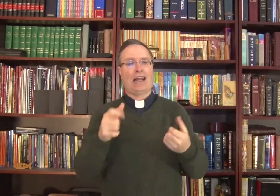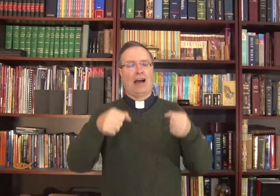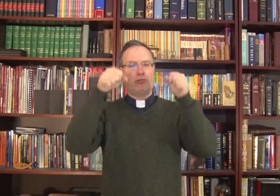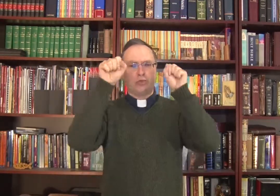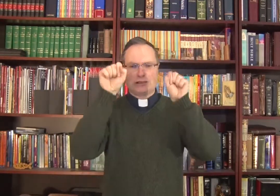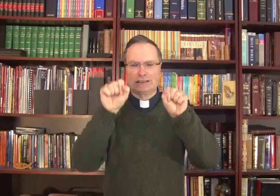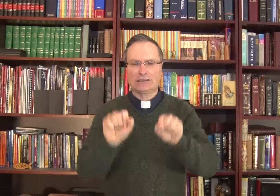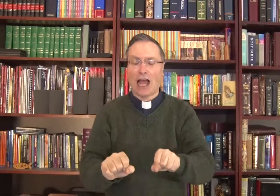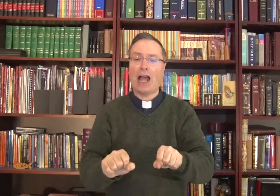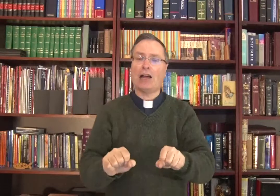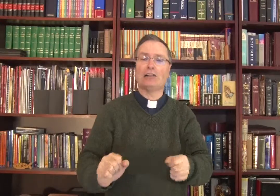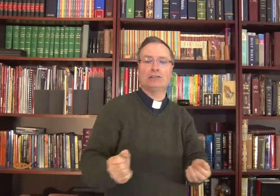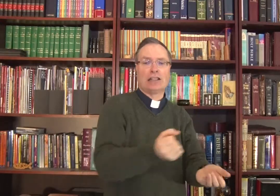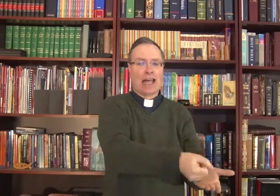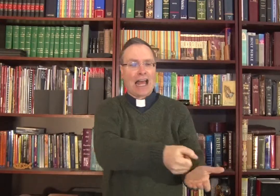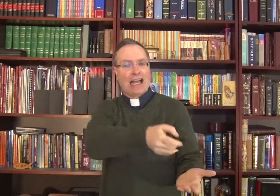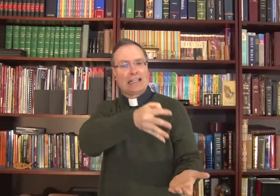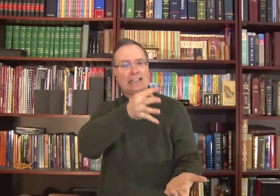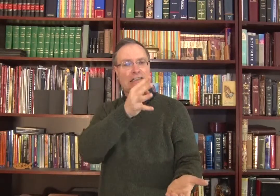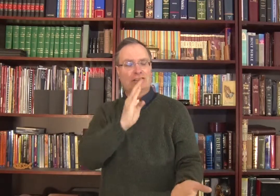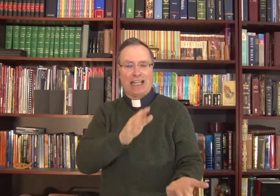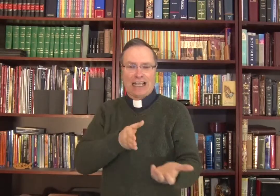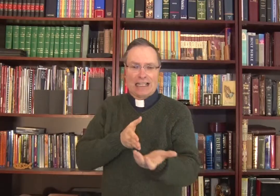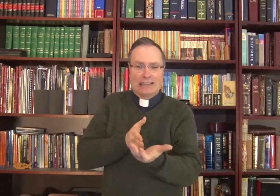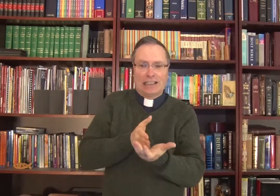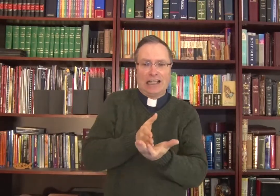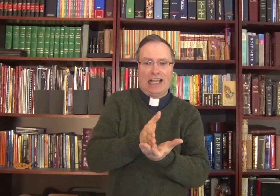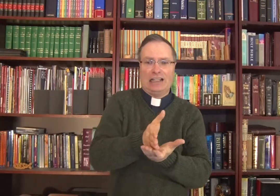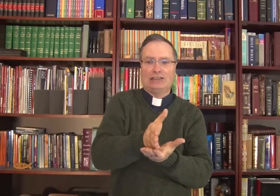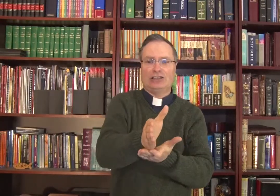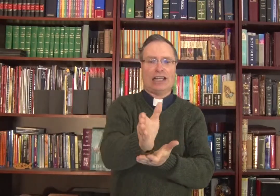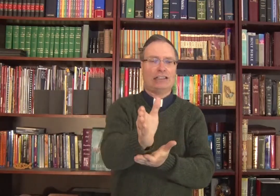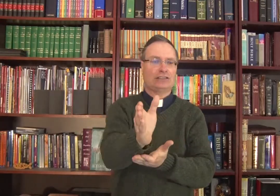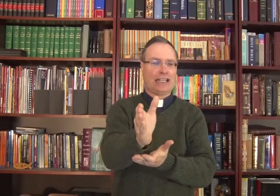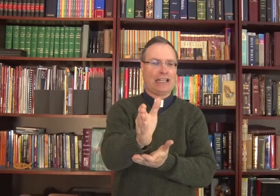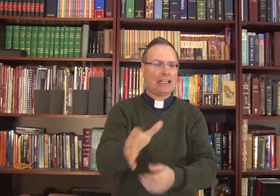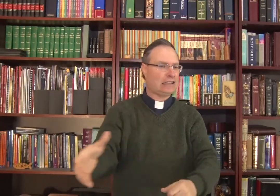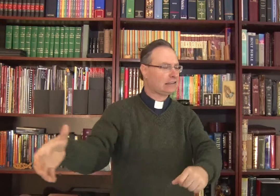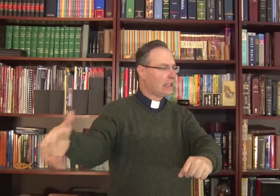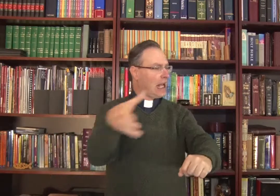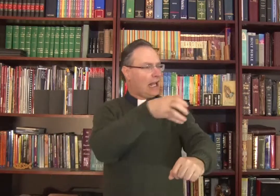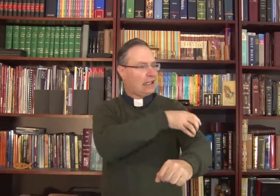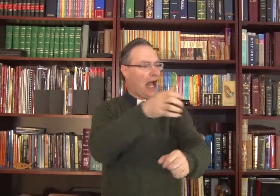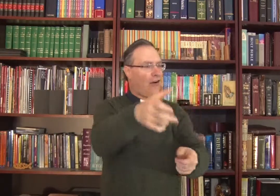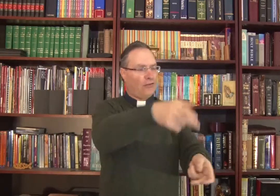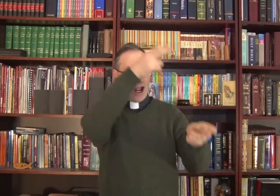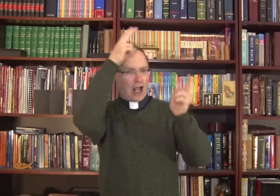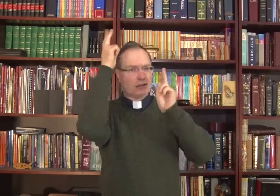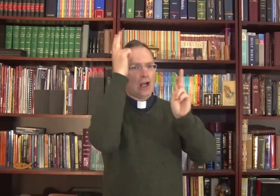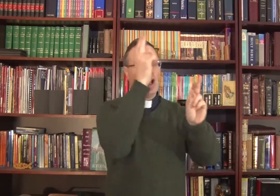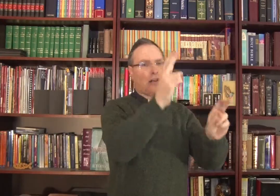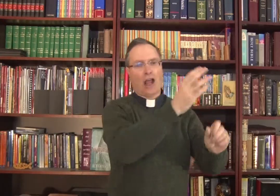la puissance, la richesse, la sagesse, la force, l’honneur,